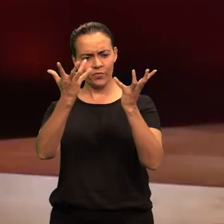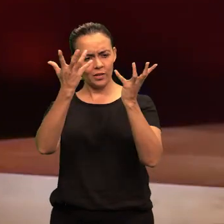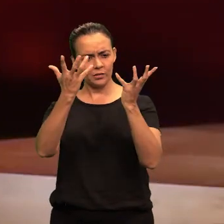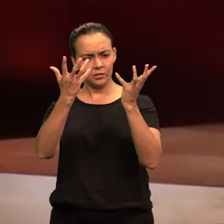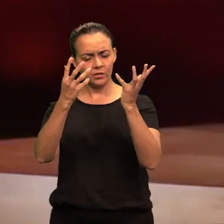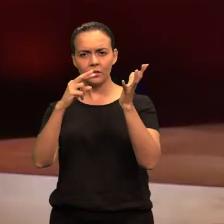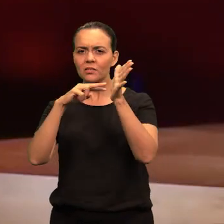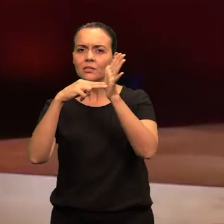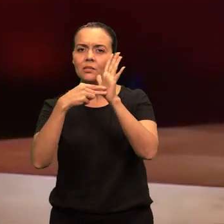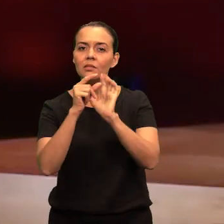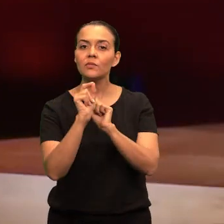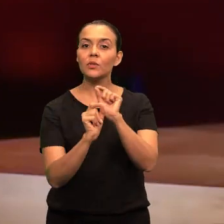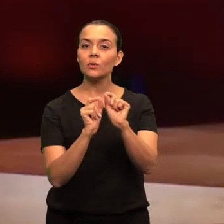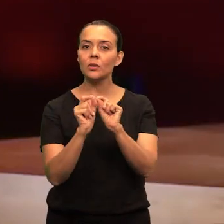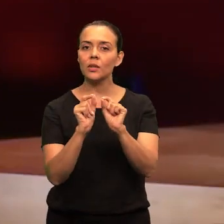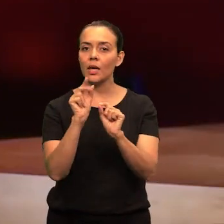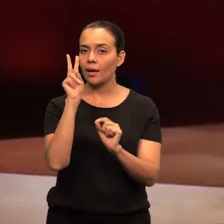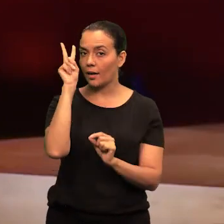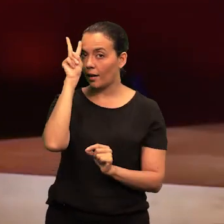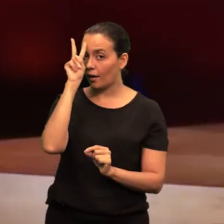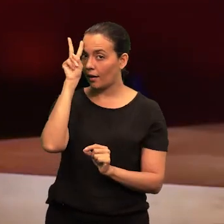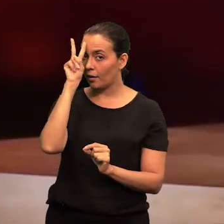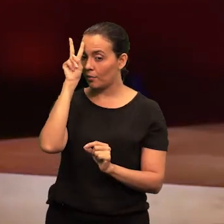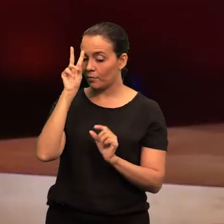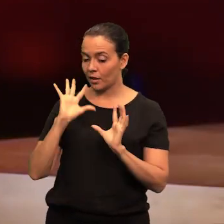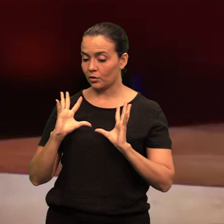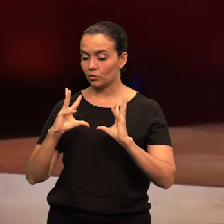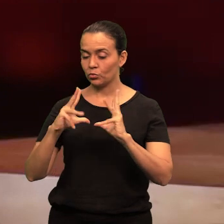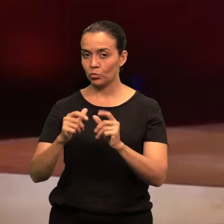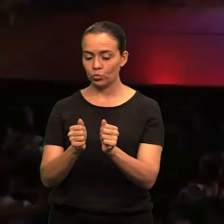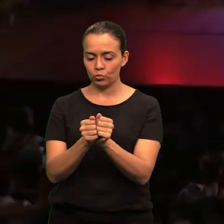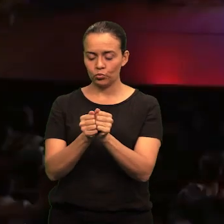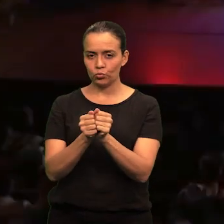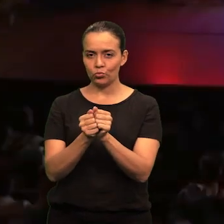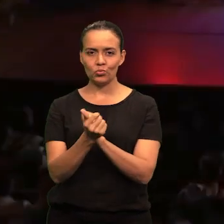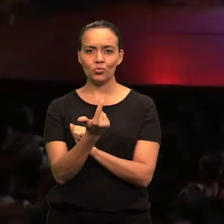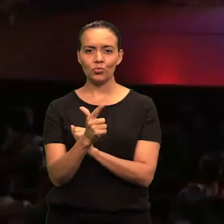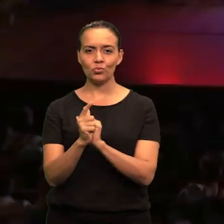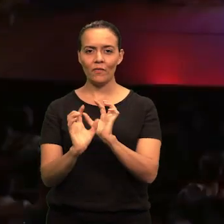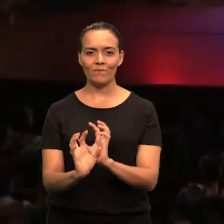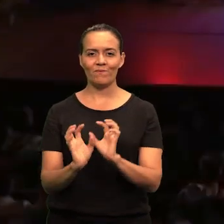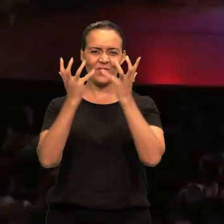Comemorar significa lembrar-se juntos. Não é fazer festa.